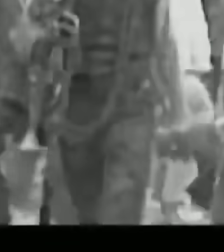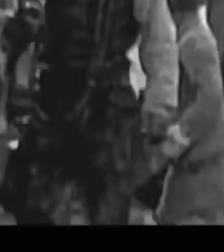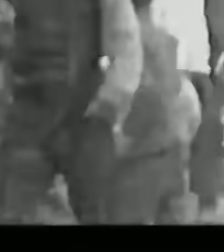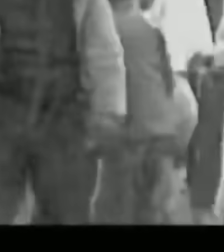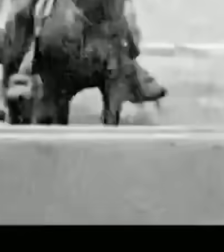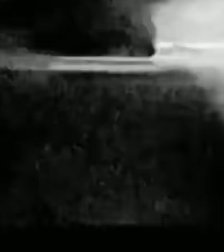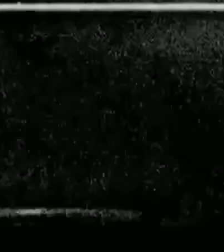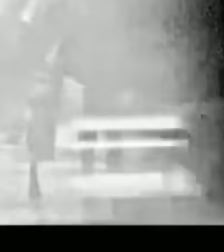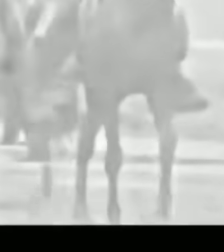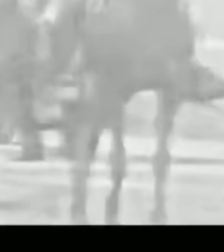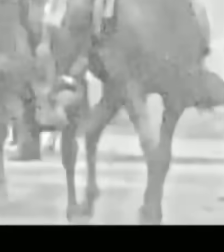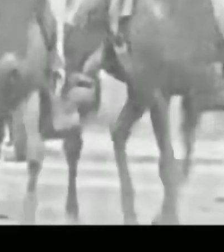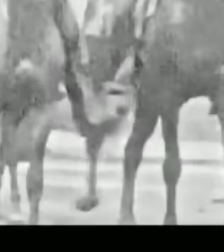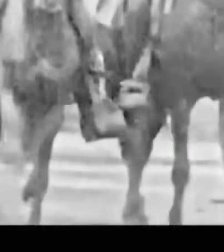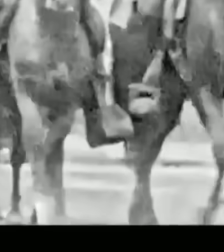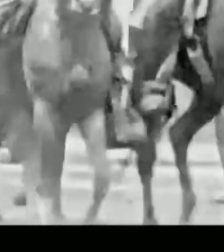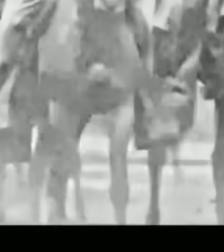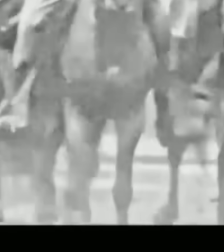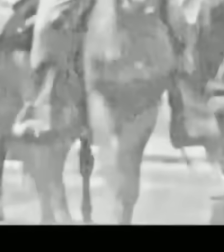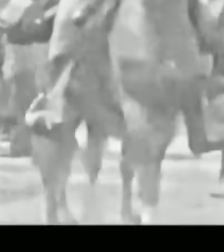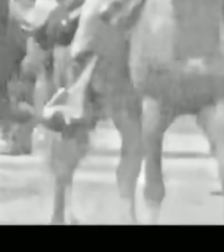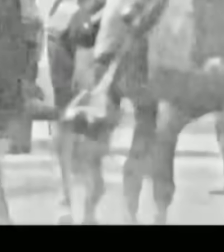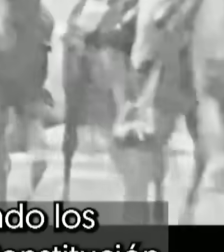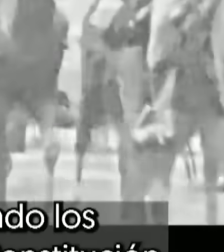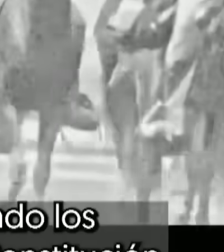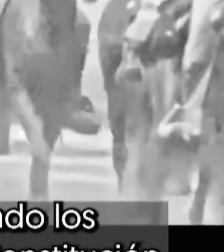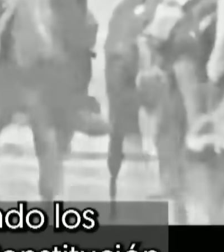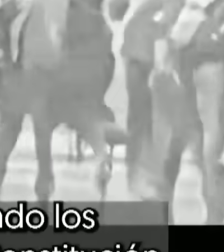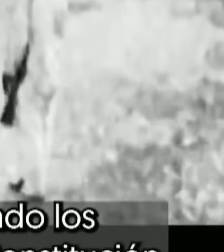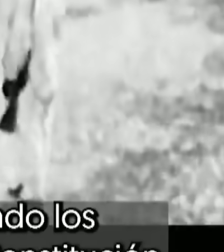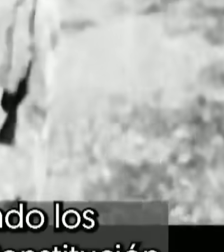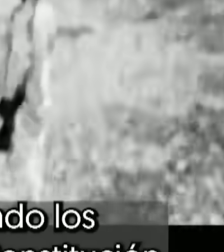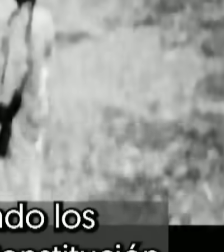la Revolución Mexicana la tercera transformación de nuestra historia logró establecer por primera